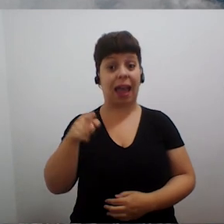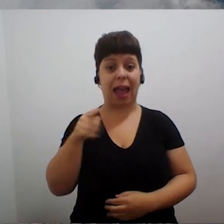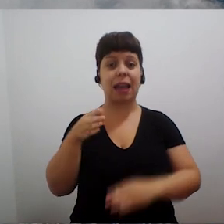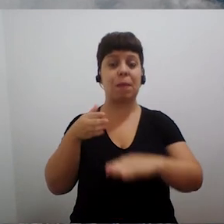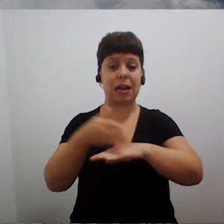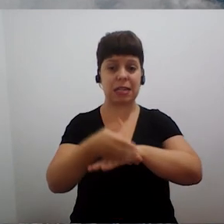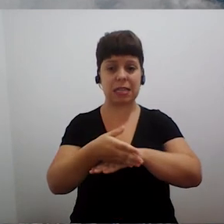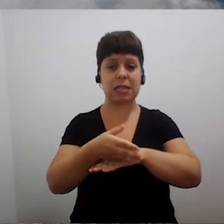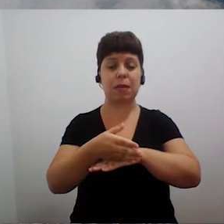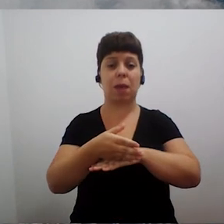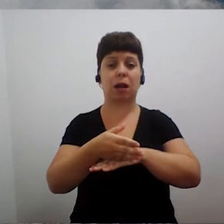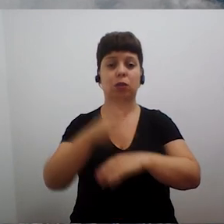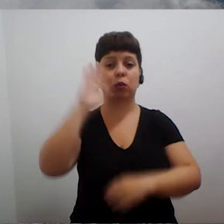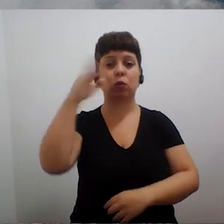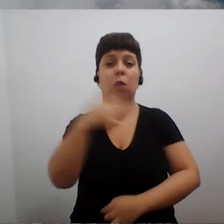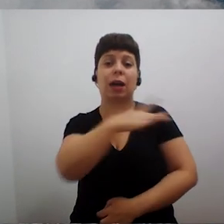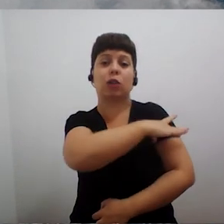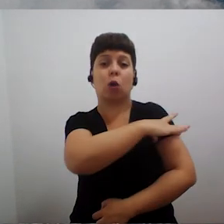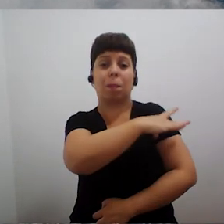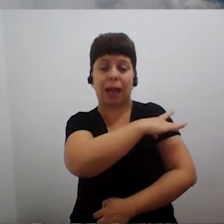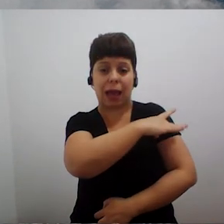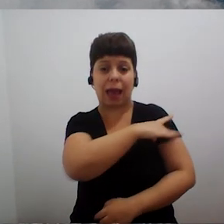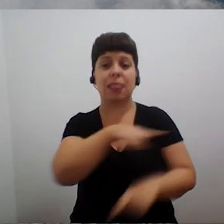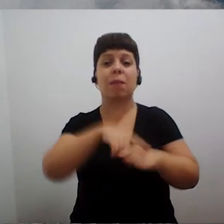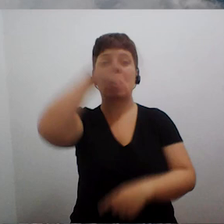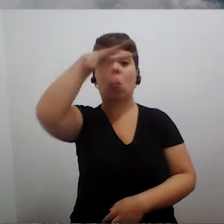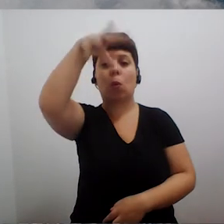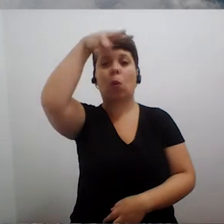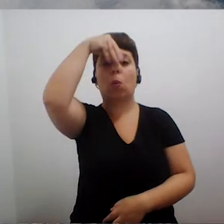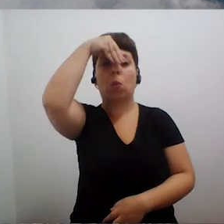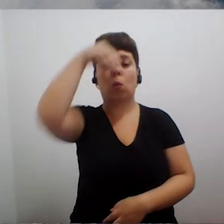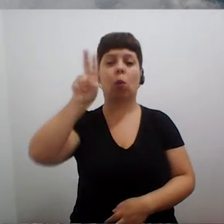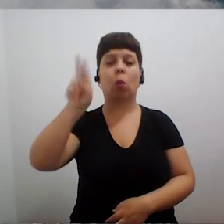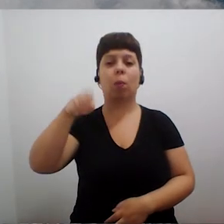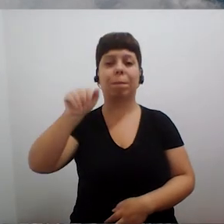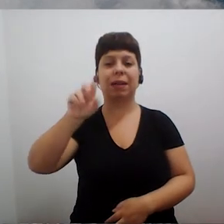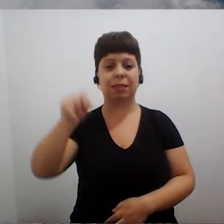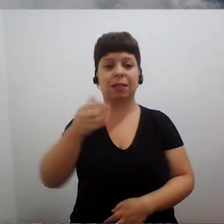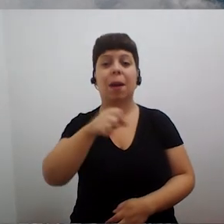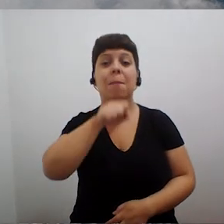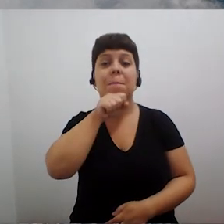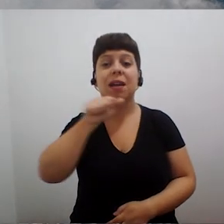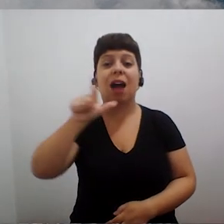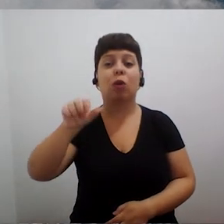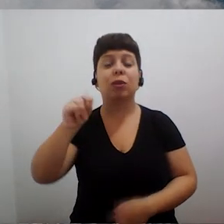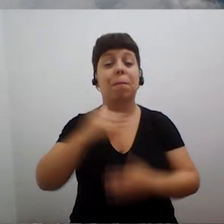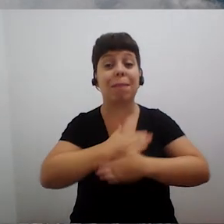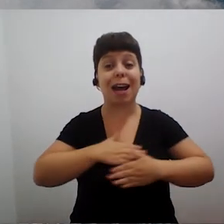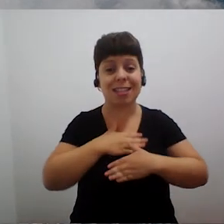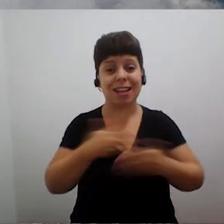faz parte do culto tradicional do Candomblé e da Umbanda. Mãe Alda, é um prazer tê-la aqui conosco.